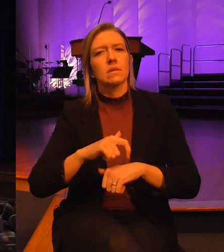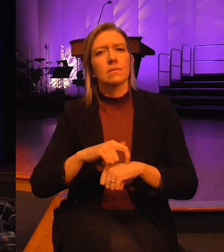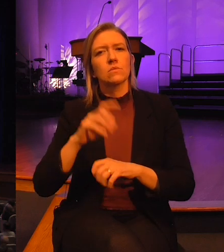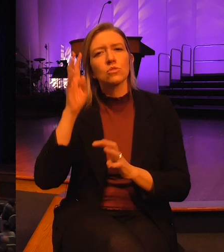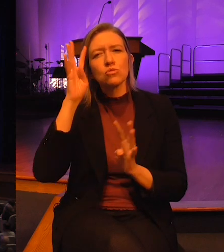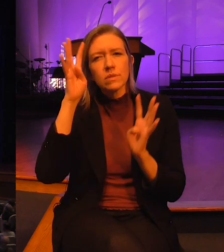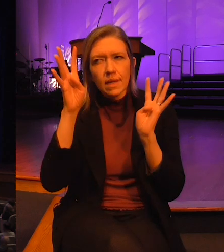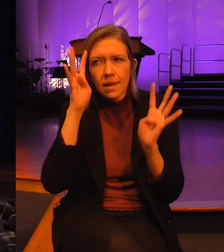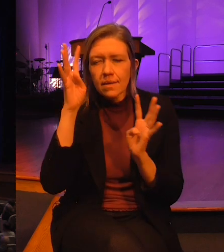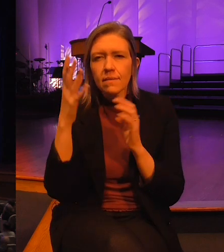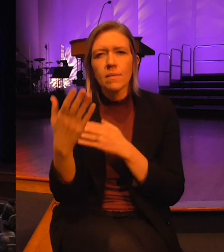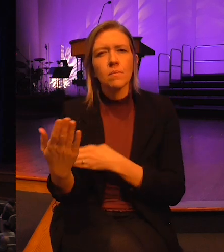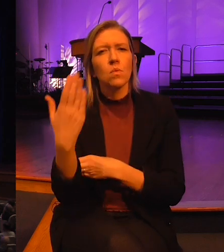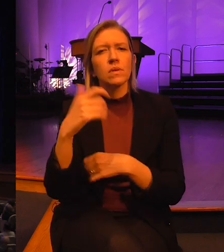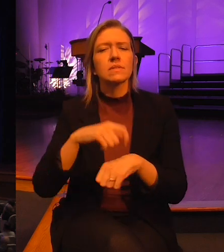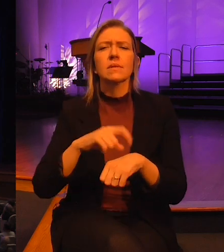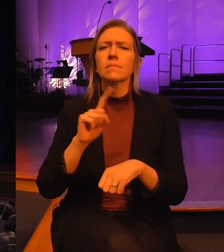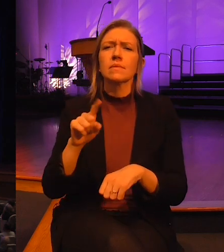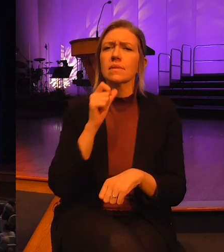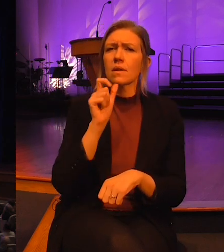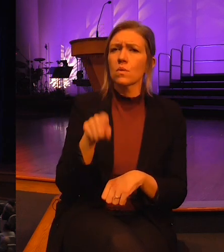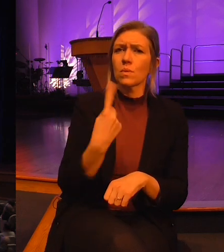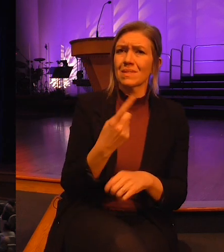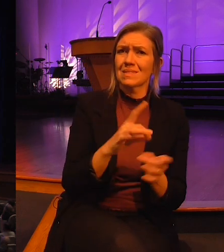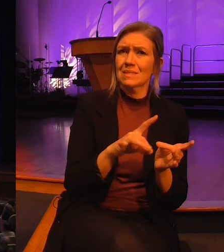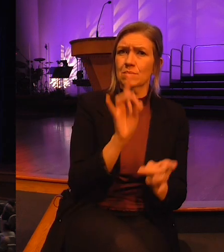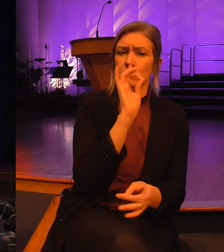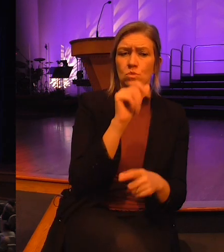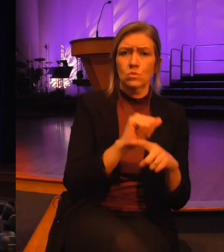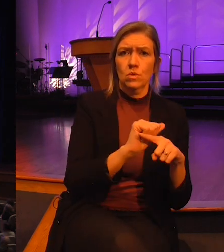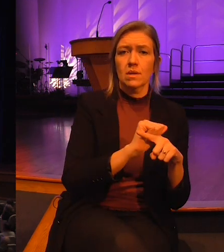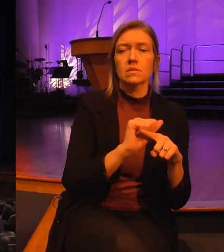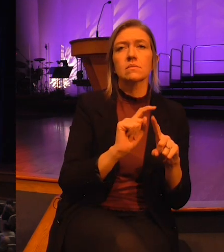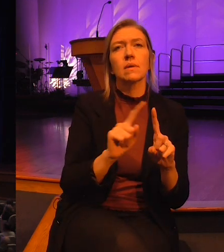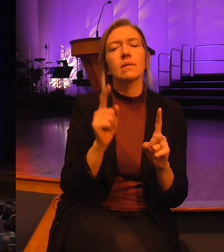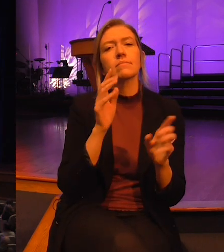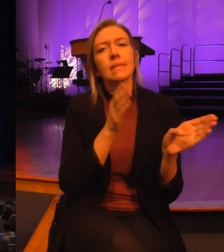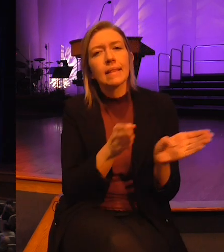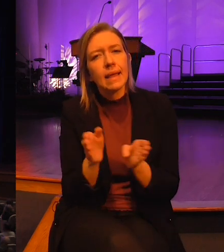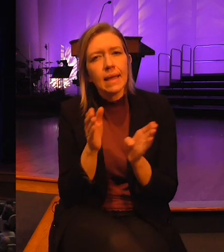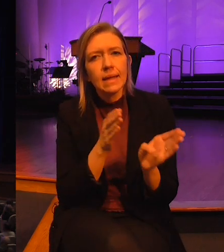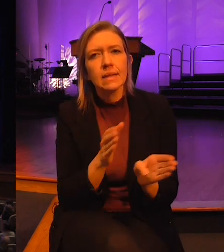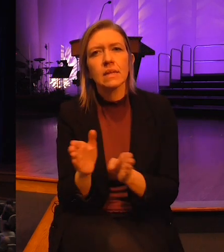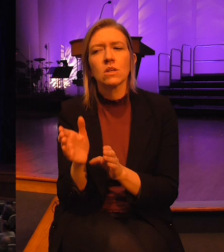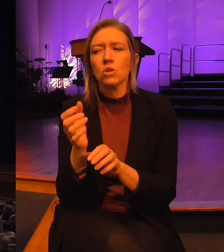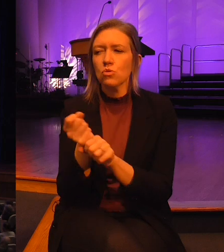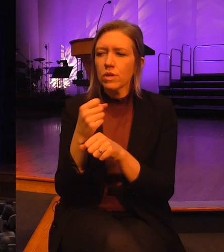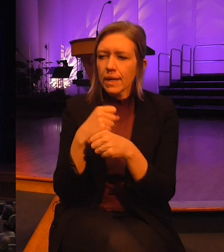solo para hacer mi práctica espiritual, sino para planificar la creación y estar en mis propias energías cuando lo hago,